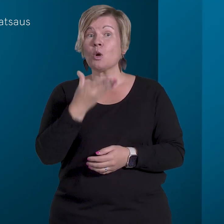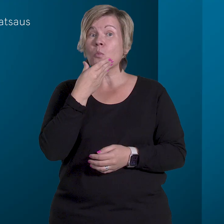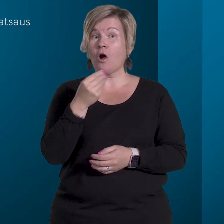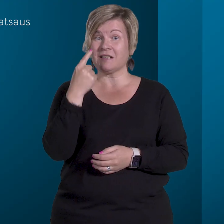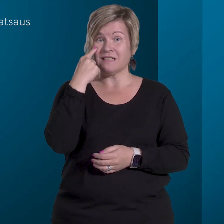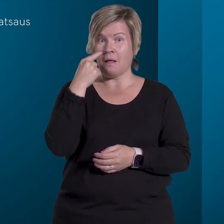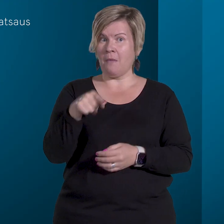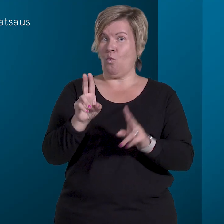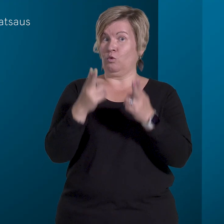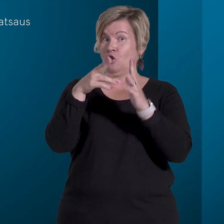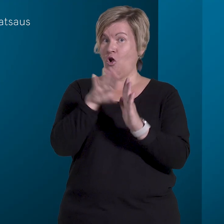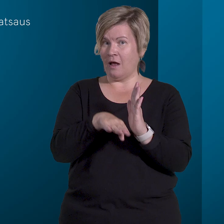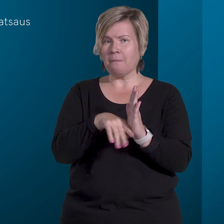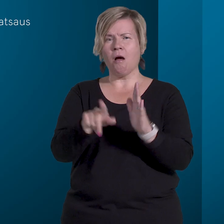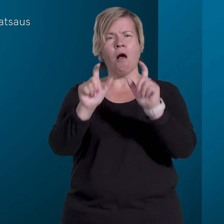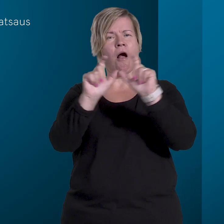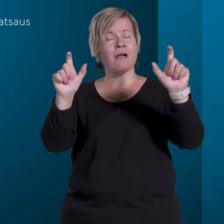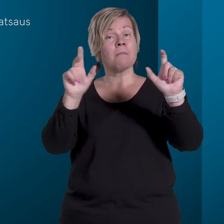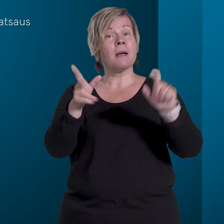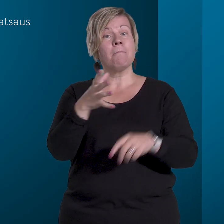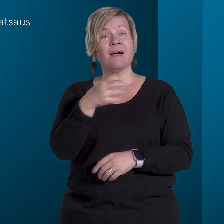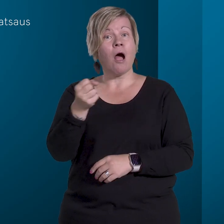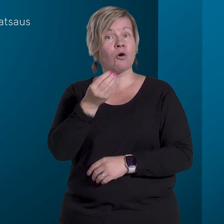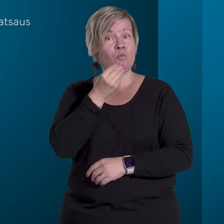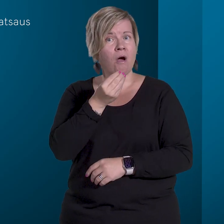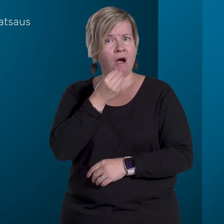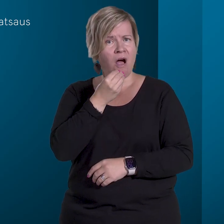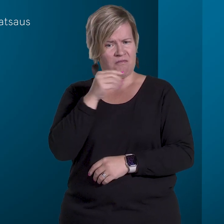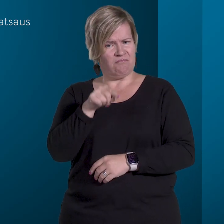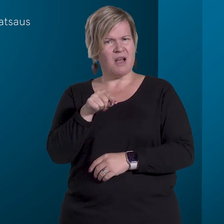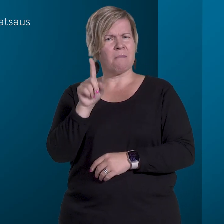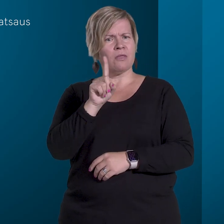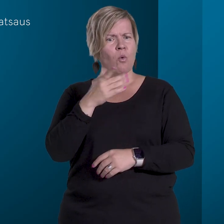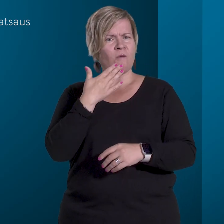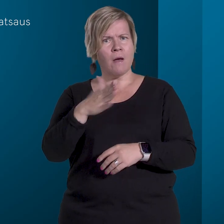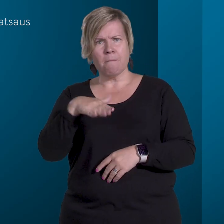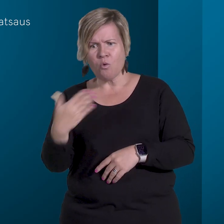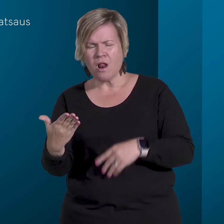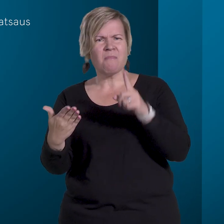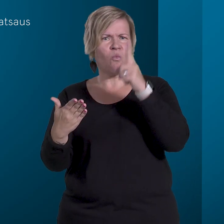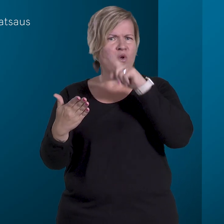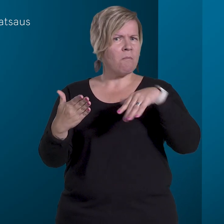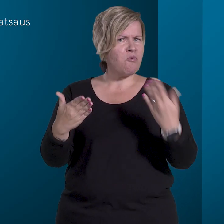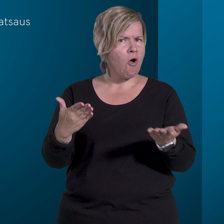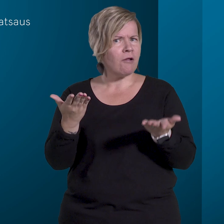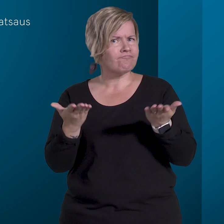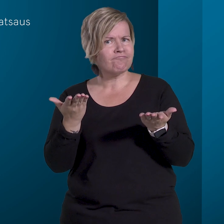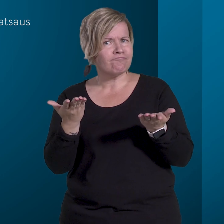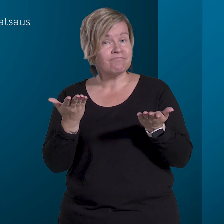Nuorsilmän uudessa jaksossa perehdytään pikaruokaan - sekä sen hyviin ja huonoihin puoliin.